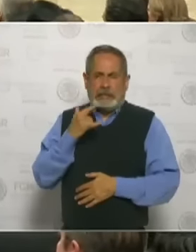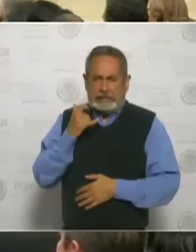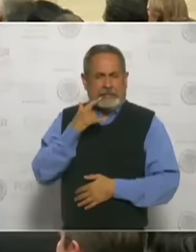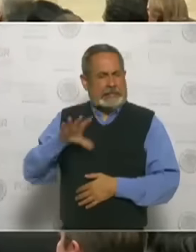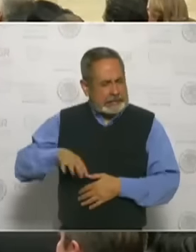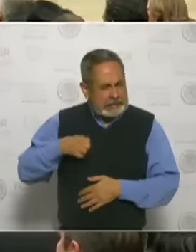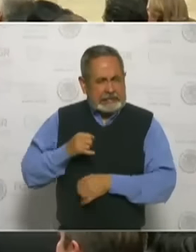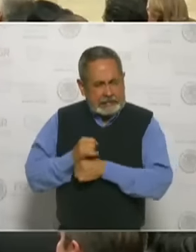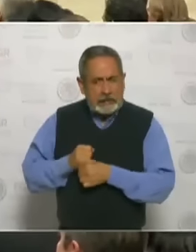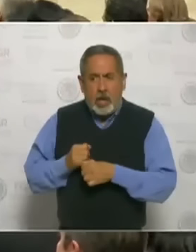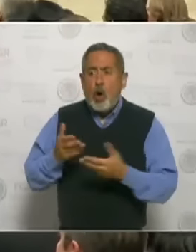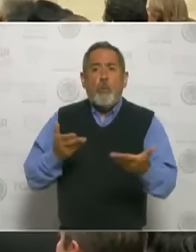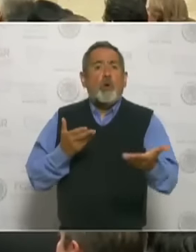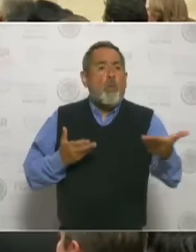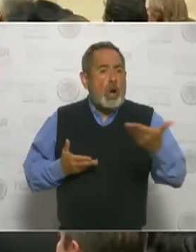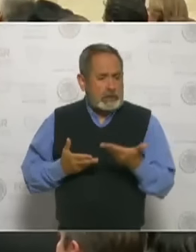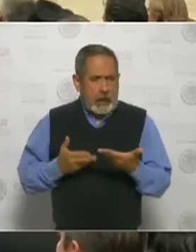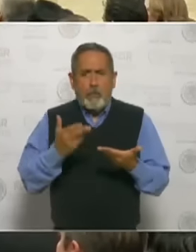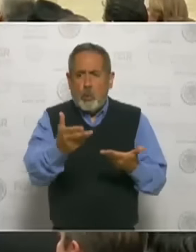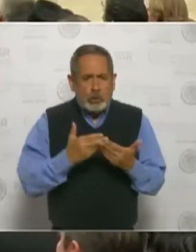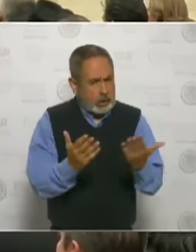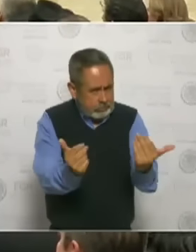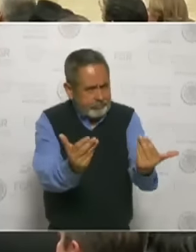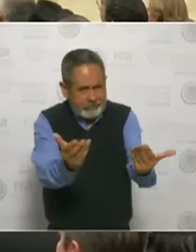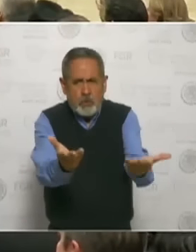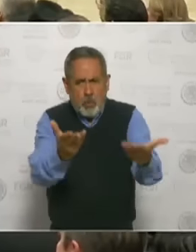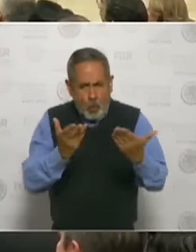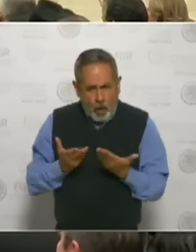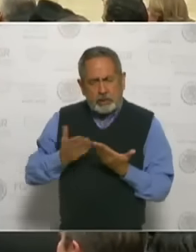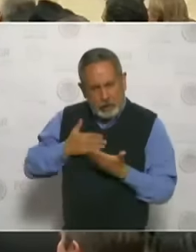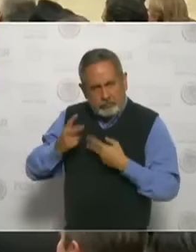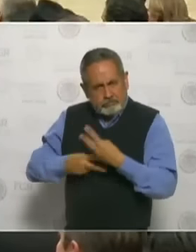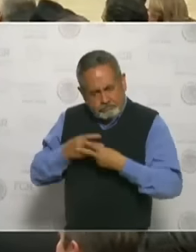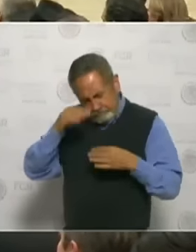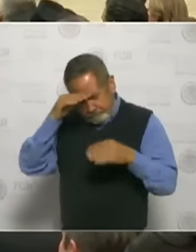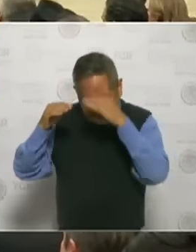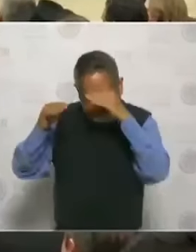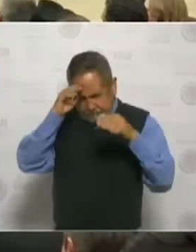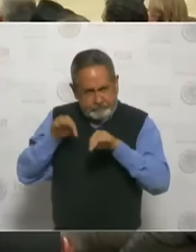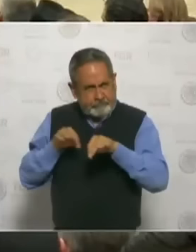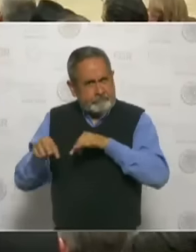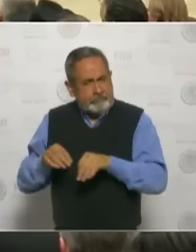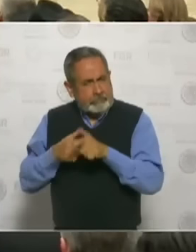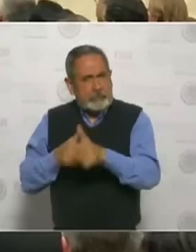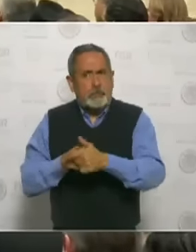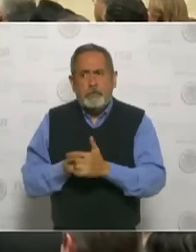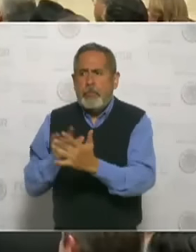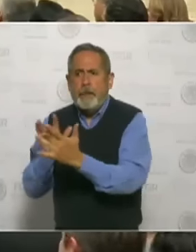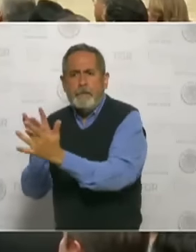sin importar quién no las presente o quién no las proponga. Mantenemos canales de comunicación con